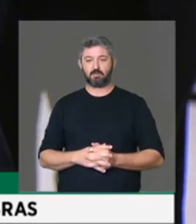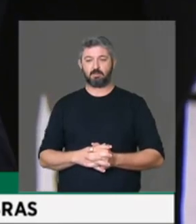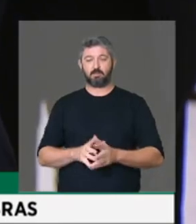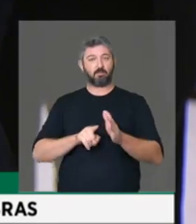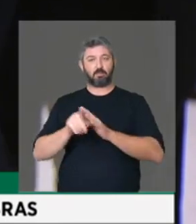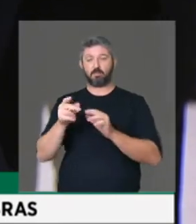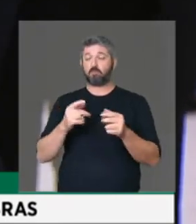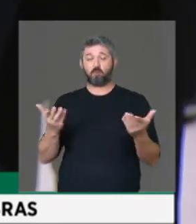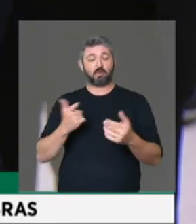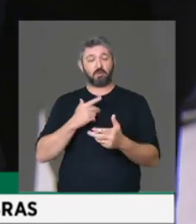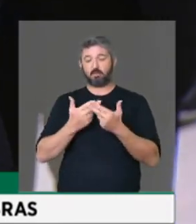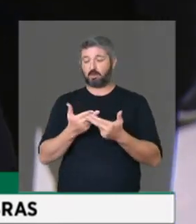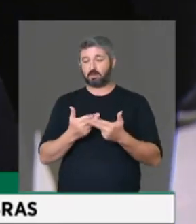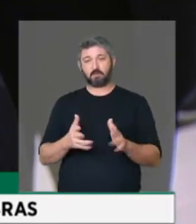PORQUE... NÃO QUEREMOS